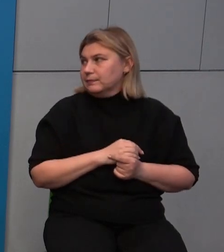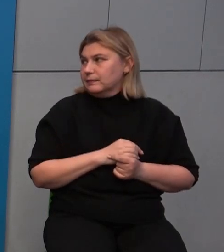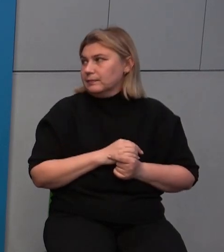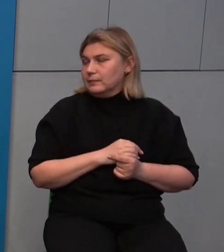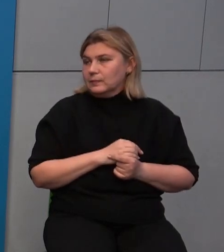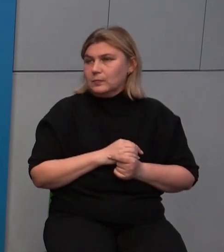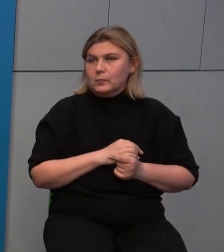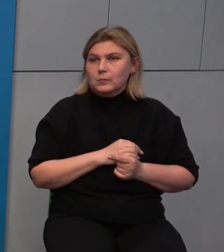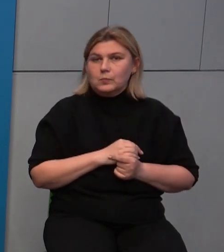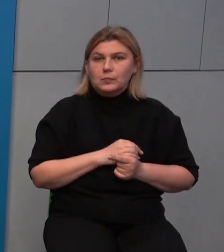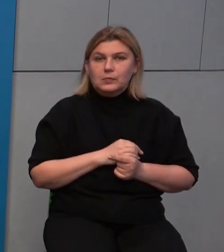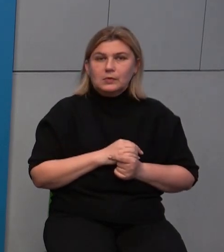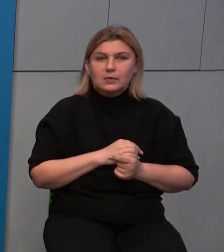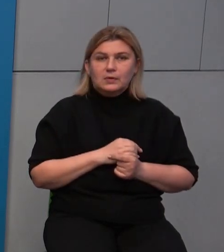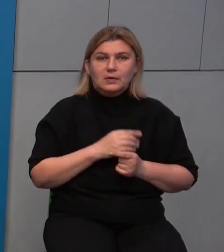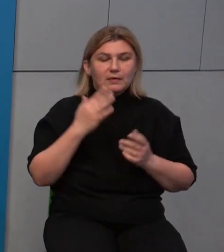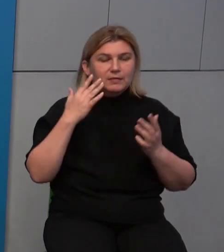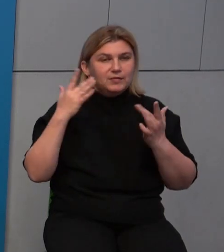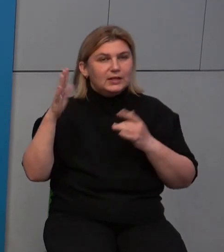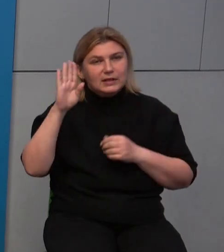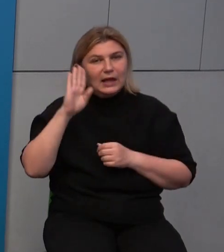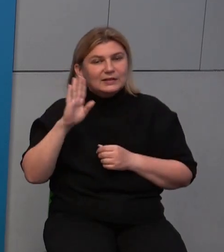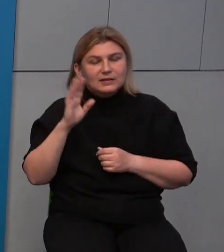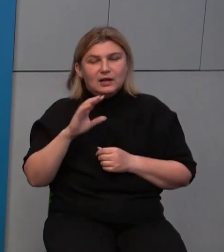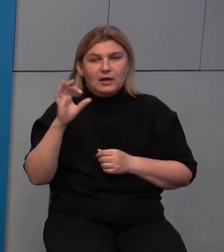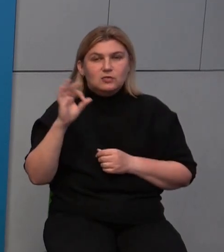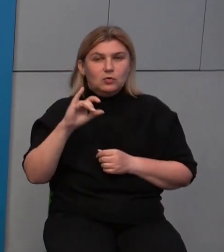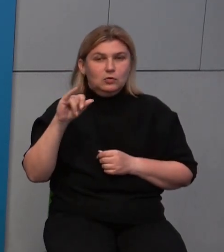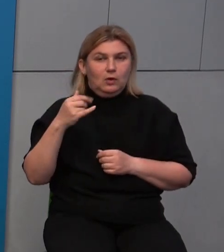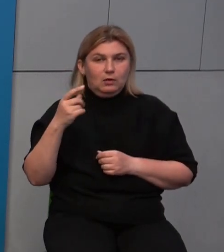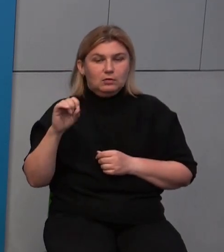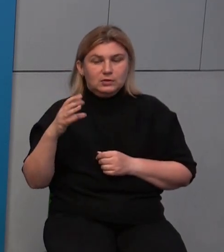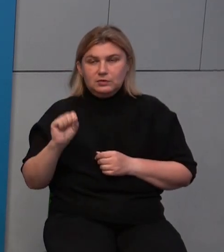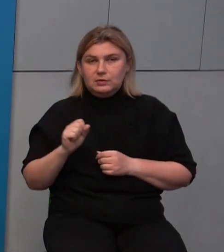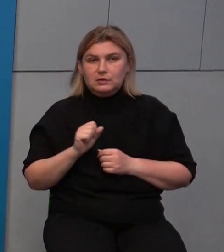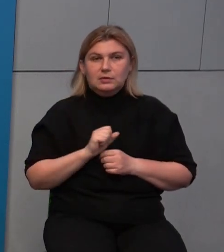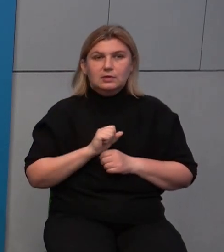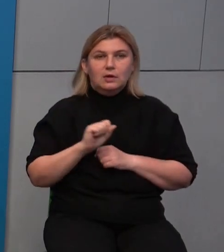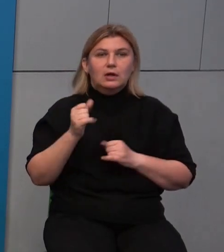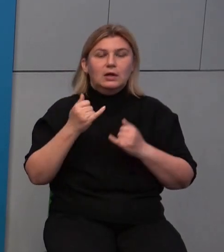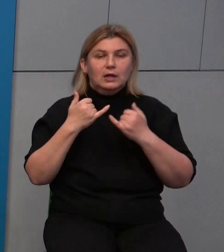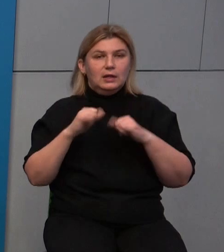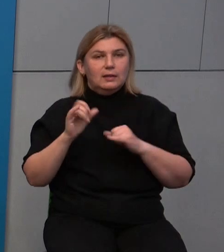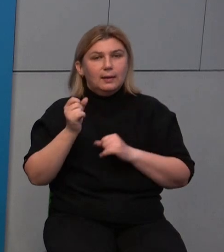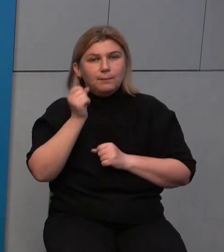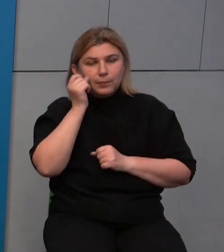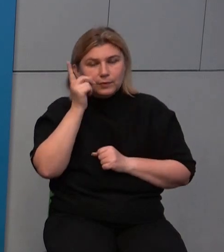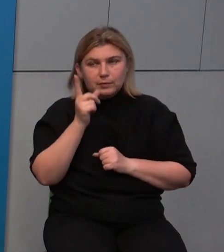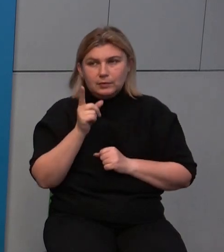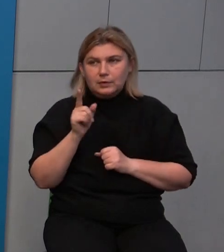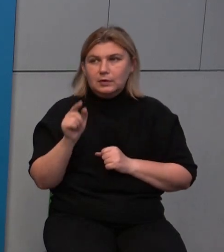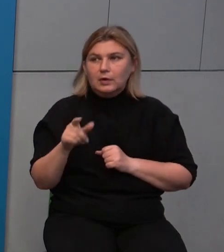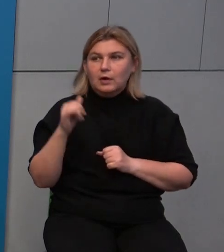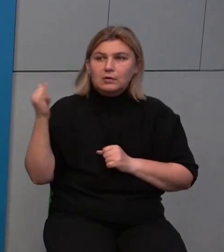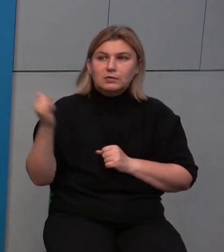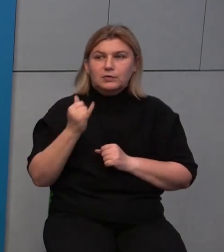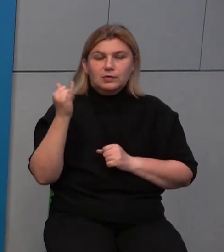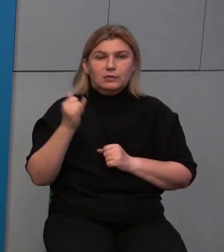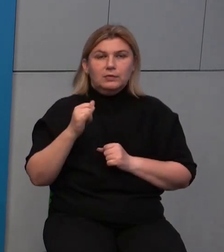To nie jest fantastyka socjologiczna, - To nie jest fantastyka socjologiczna. To jest zupełnie inny pomysł i on po prostu nieustannie rozbijał się o to,